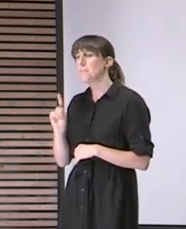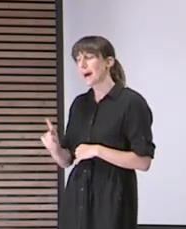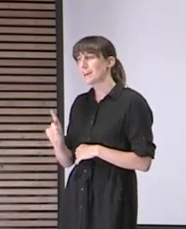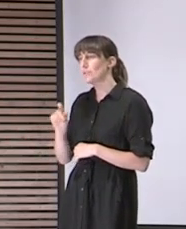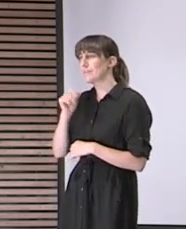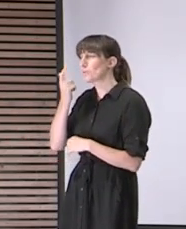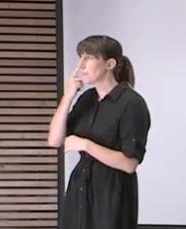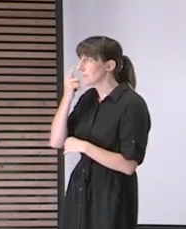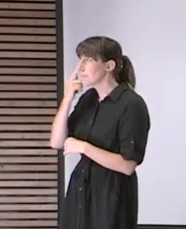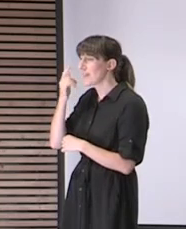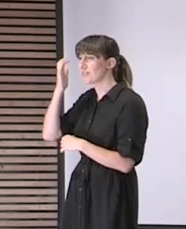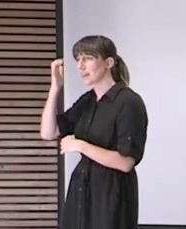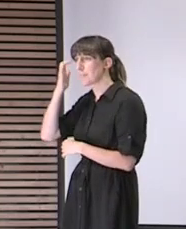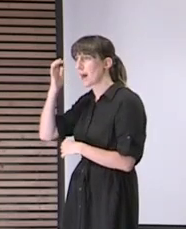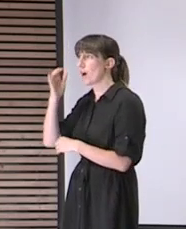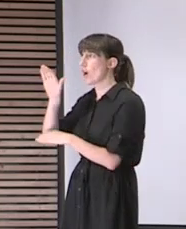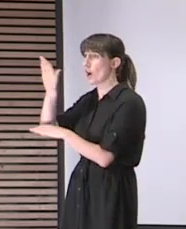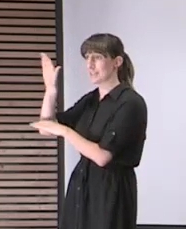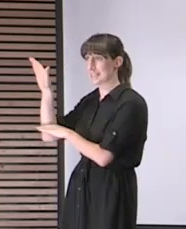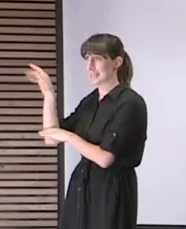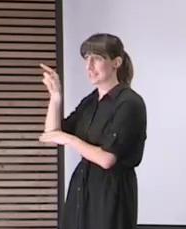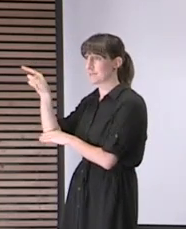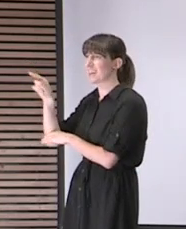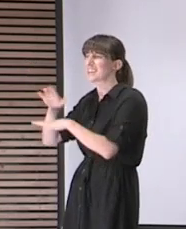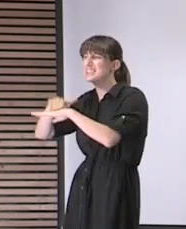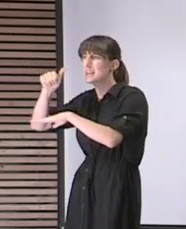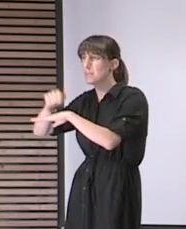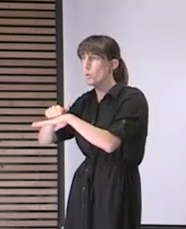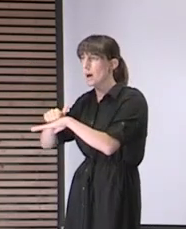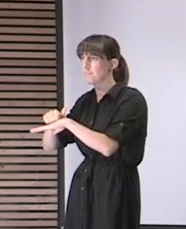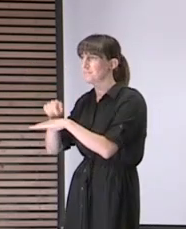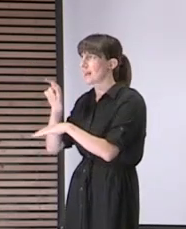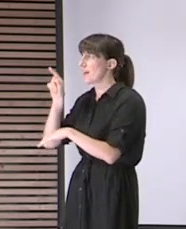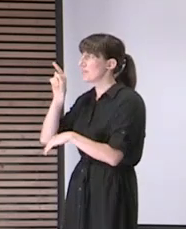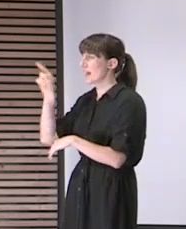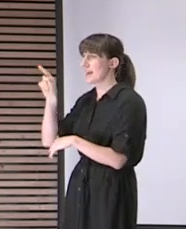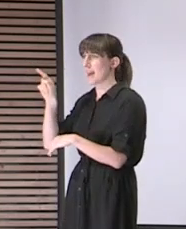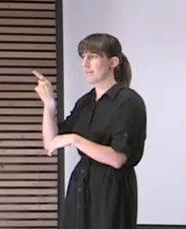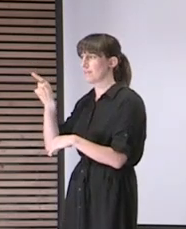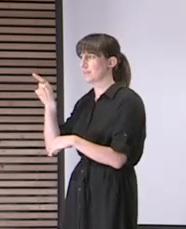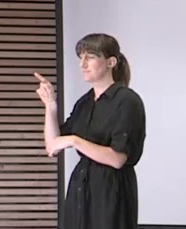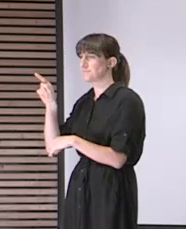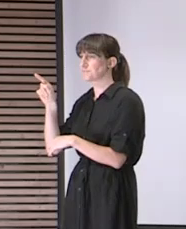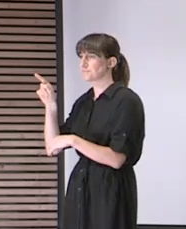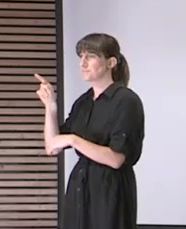otros signos que debemos buscar para asegurarnos de que hemos recuperado el control de COVID-19. Verá que otros